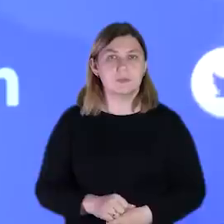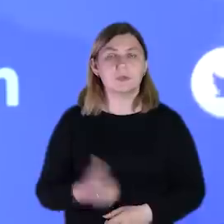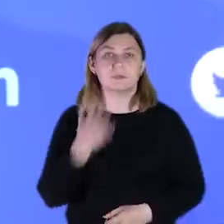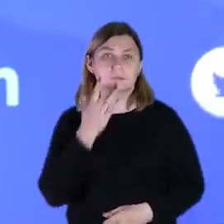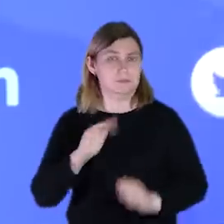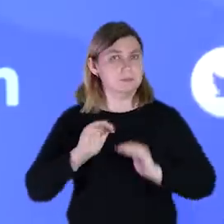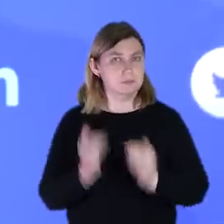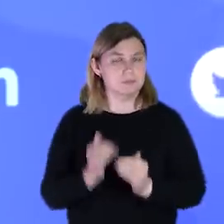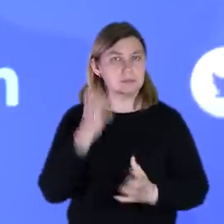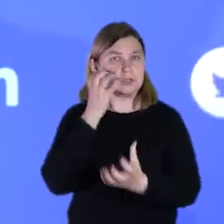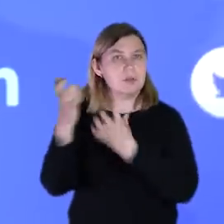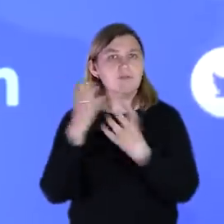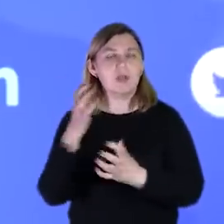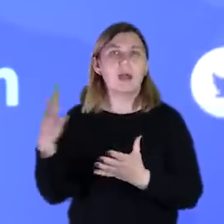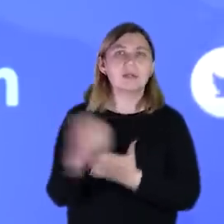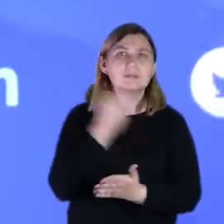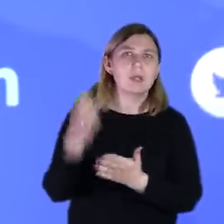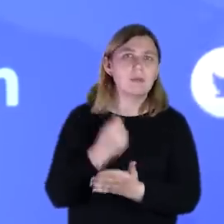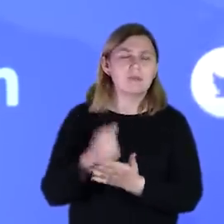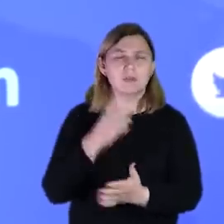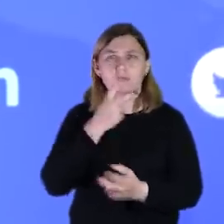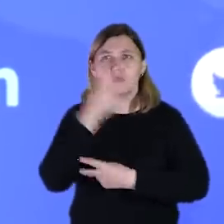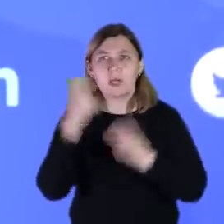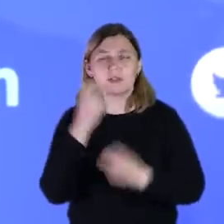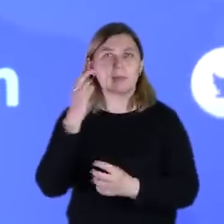Mówiąc krótko: wywiad zajmuje się zdobywaniem informacji o przeciwniku,